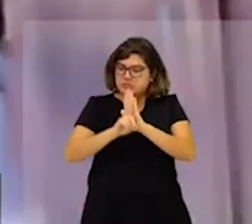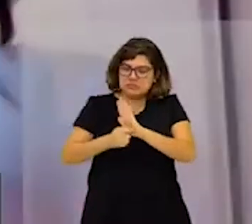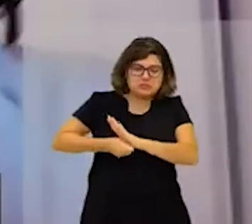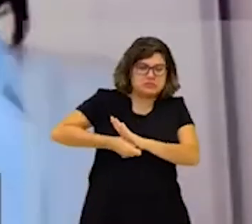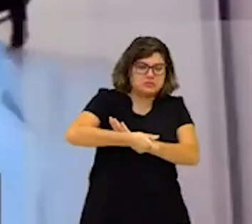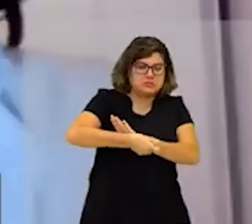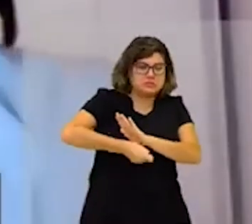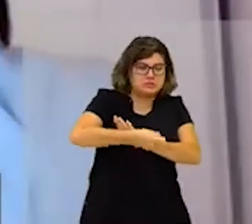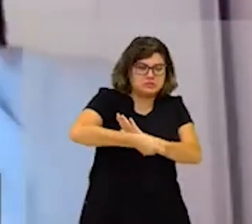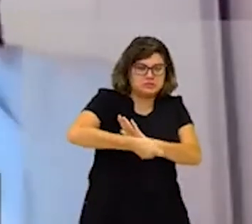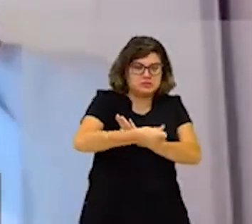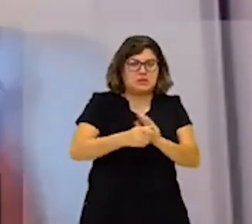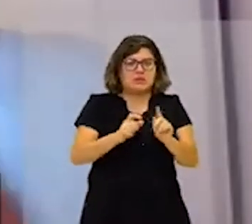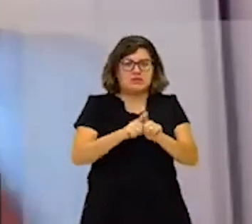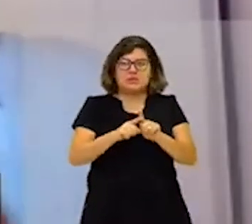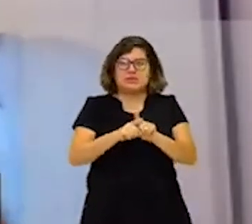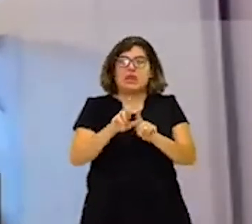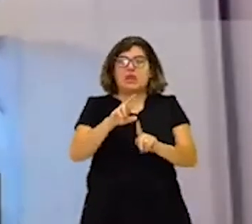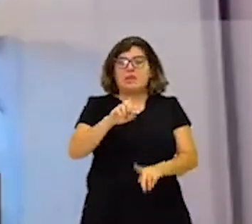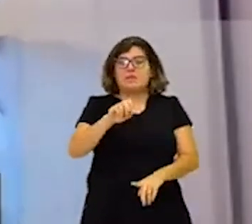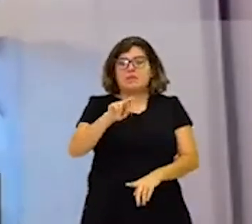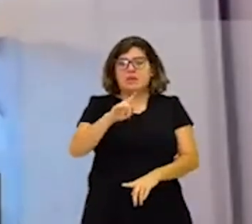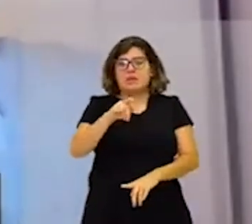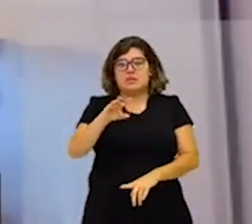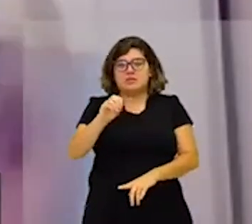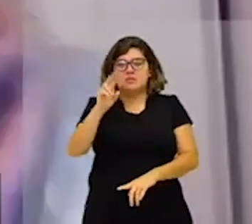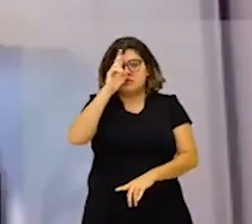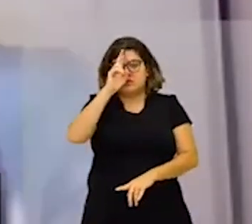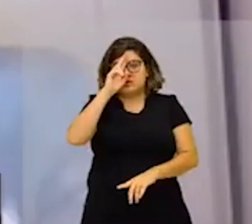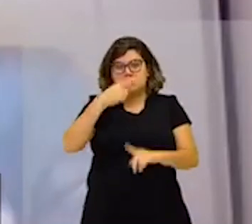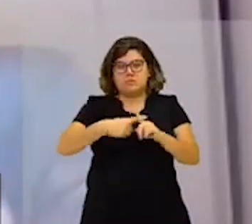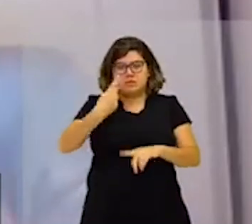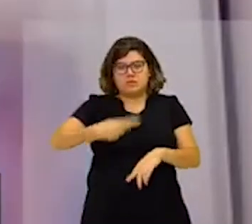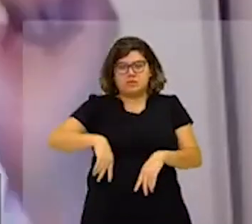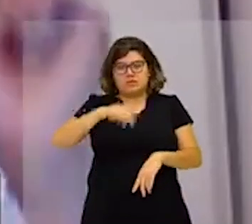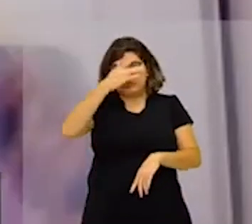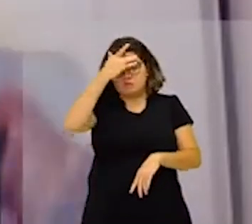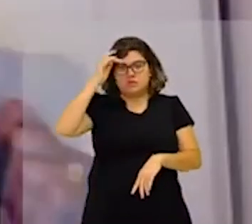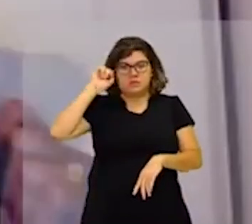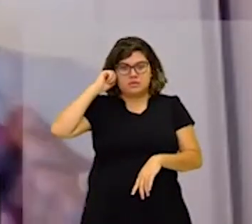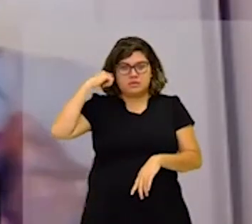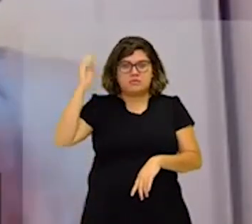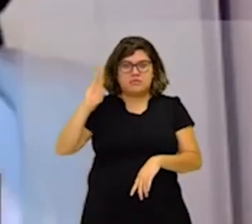Reparações históricas por ser uma pessoa negra nesse país Quando surge o direito dos o caixão